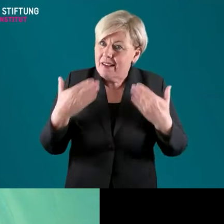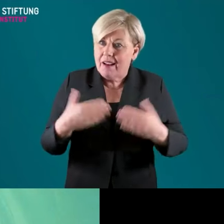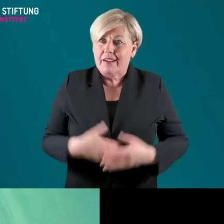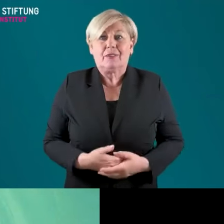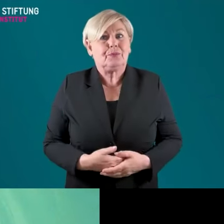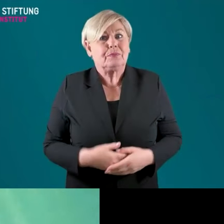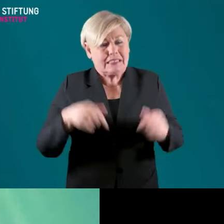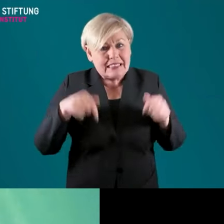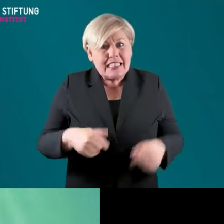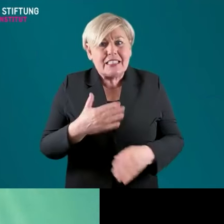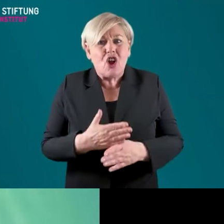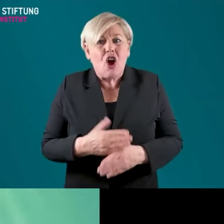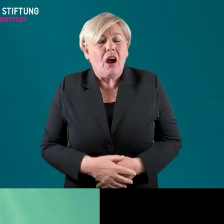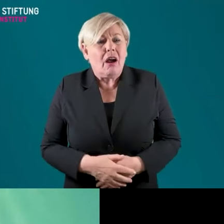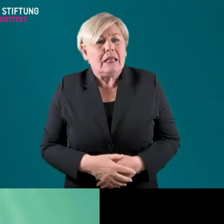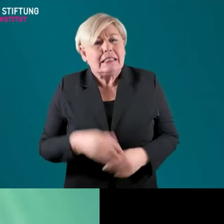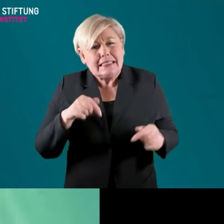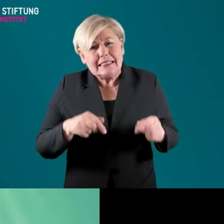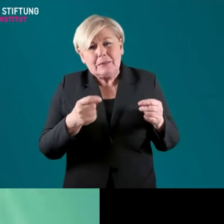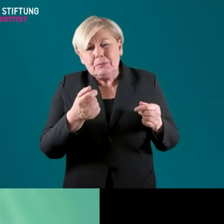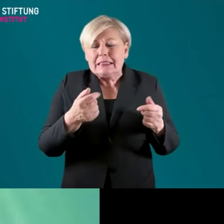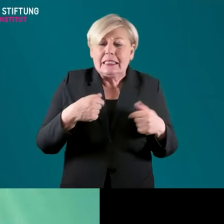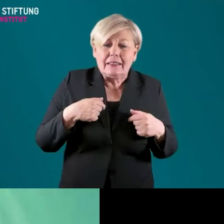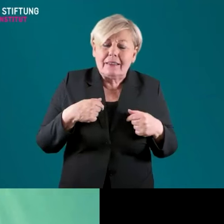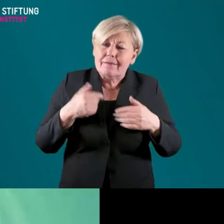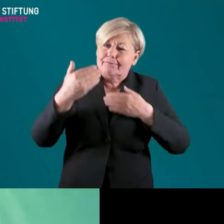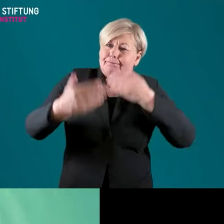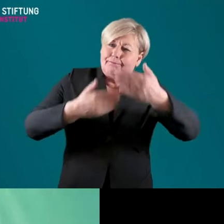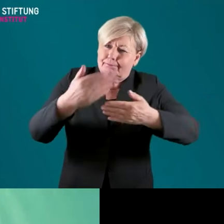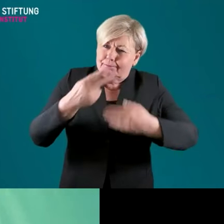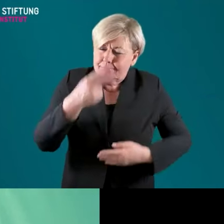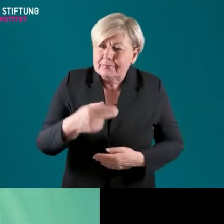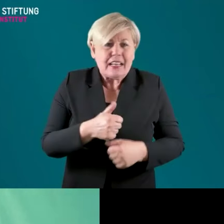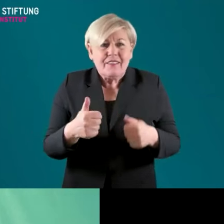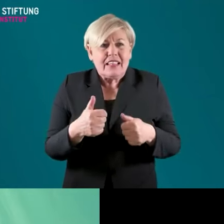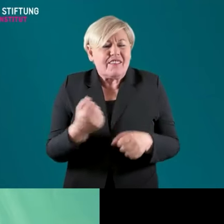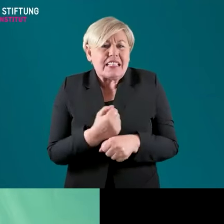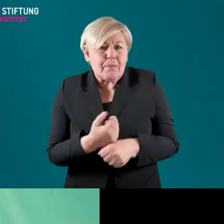Jetzt haben wir noch – das führt so ein bisschen nach vorne. Was macht man eigentlich mit diesen ganzen Narrativen –